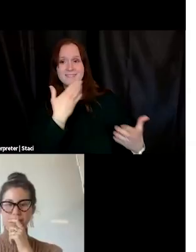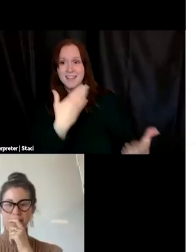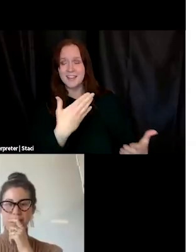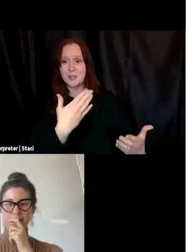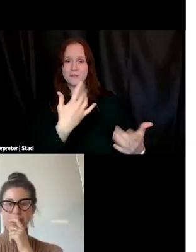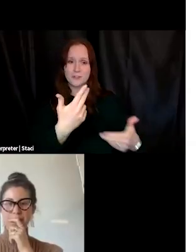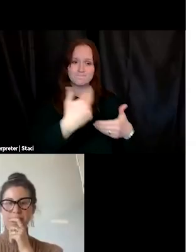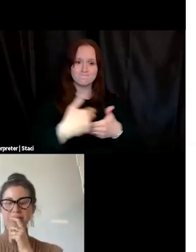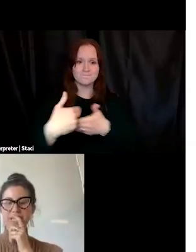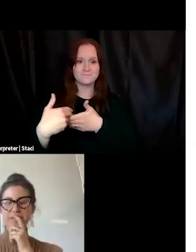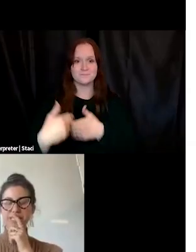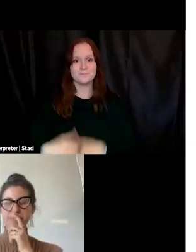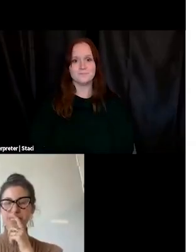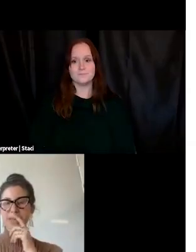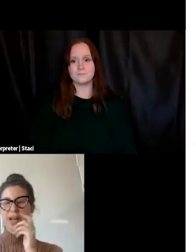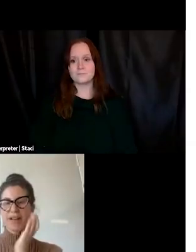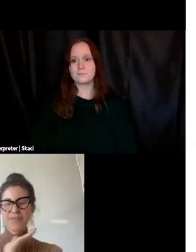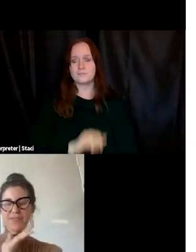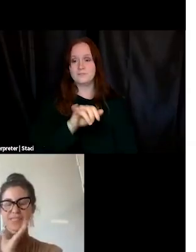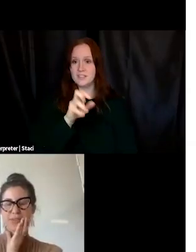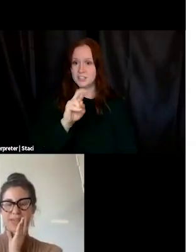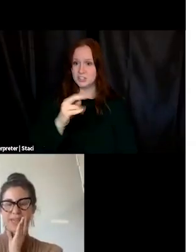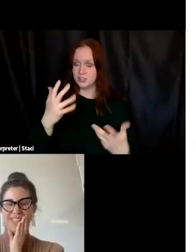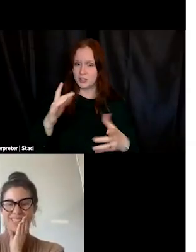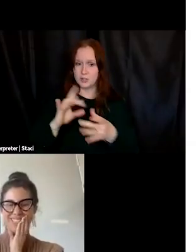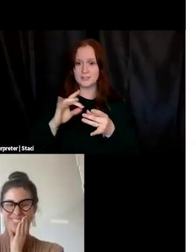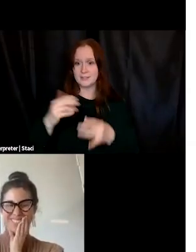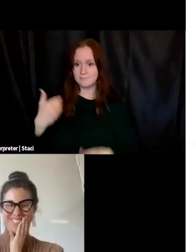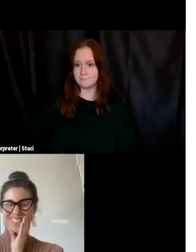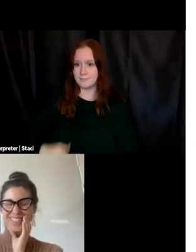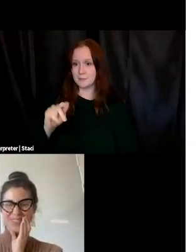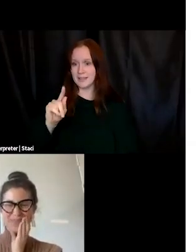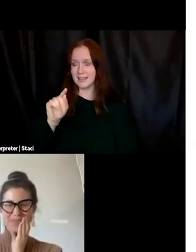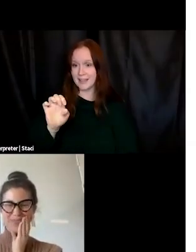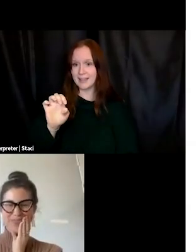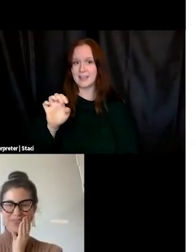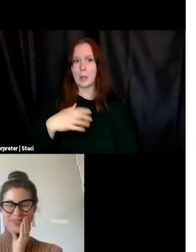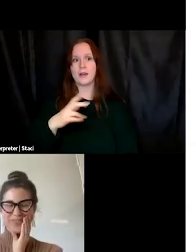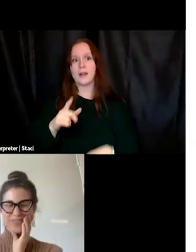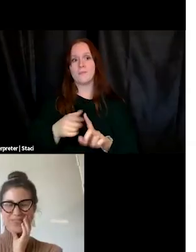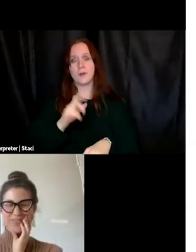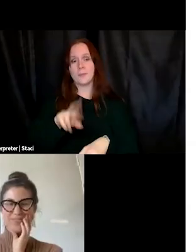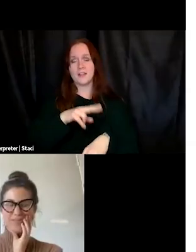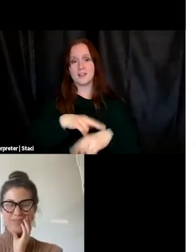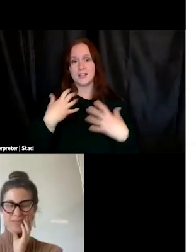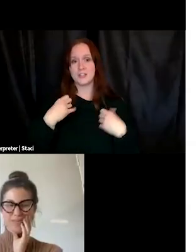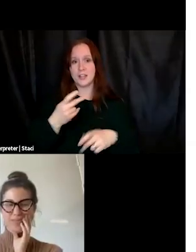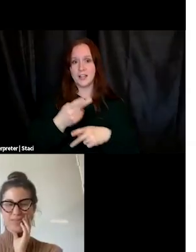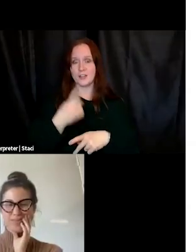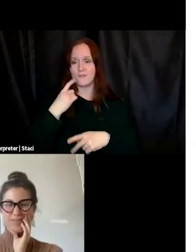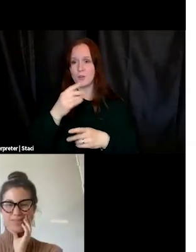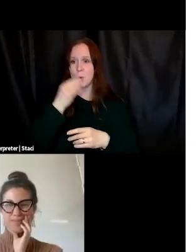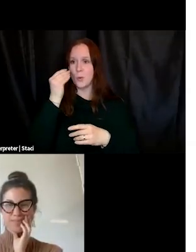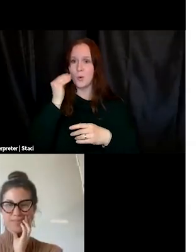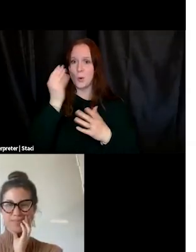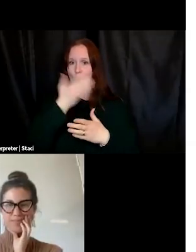y la orientación que ofrecemos en el TA Center. ¿Kristin? Muy bien, muchas gracias, Pam.